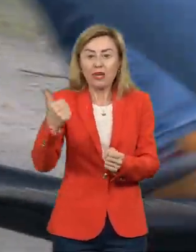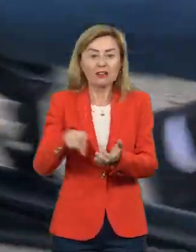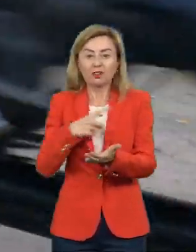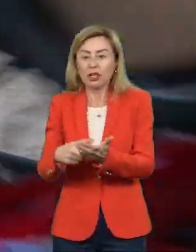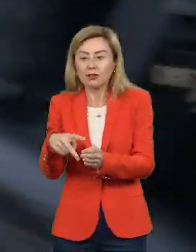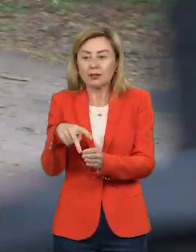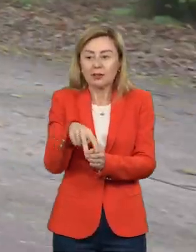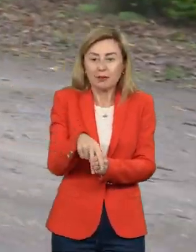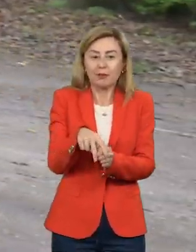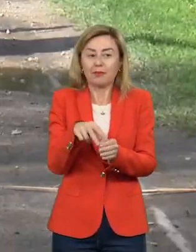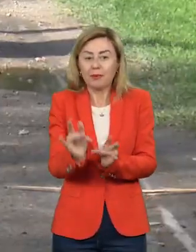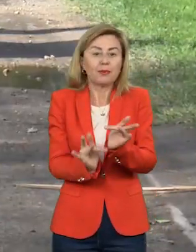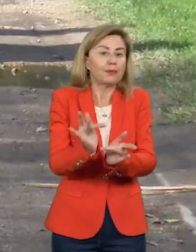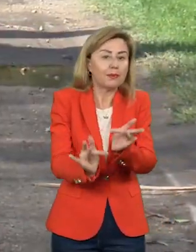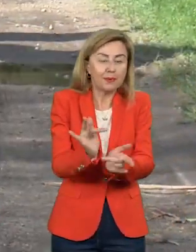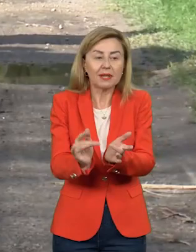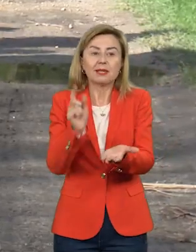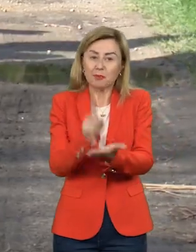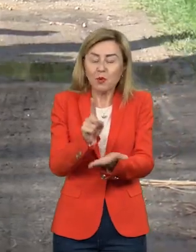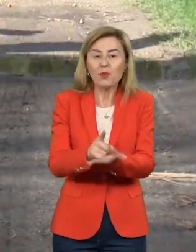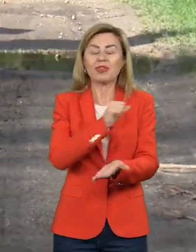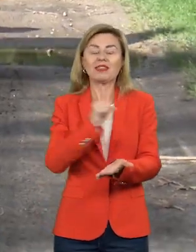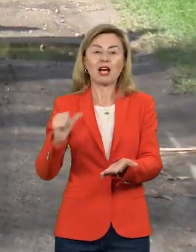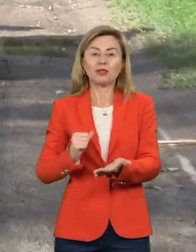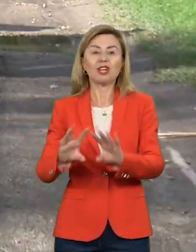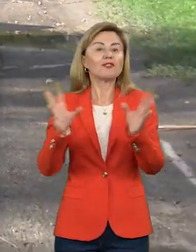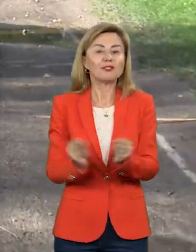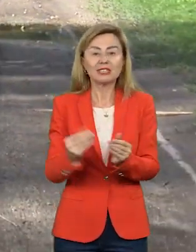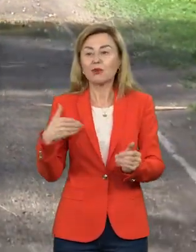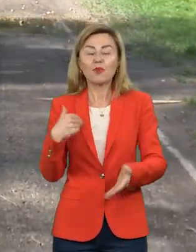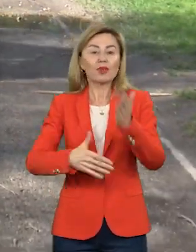kiedy w życiu wsiadły na rower i pojechały. Dały radę. Wszyscy byli zadowoleni, z tego co widziałem.